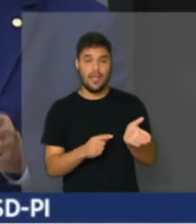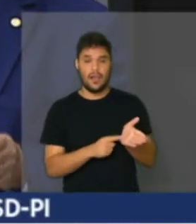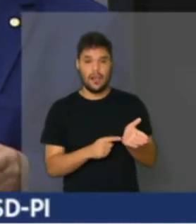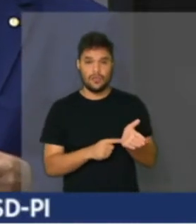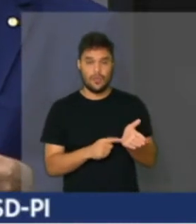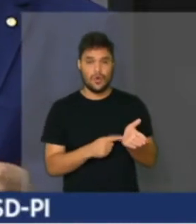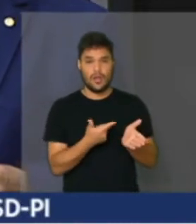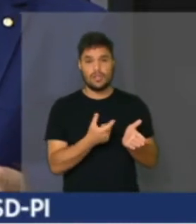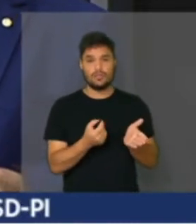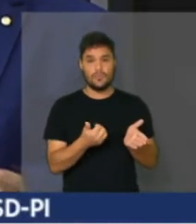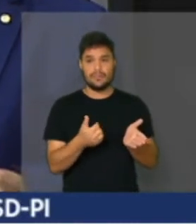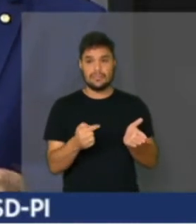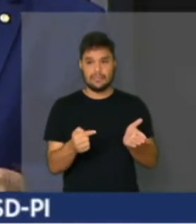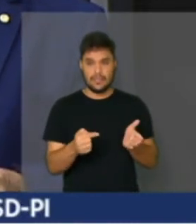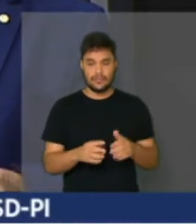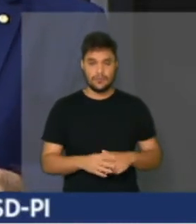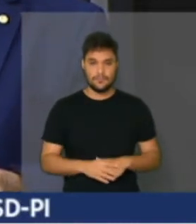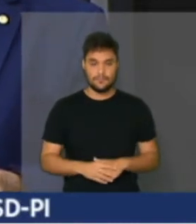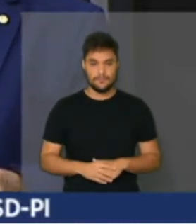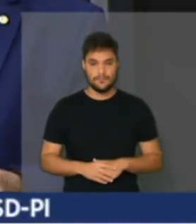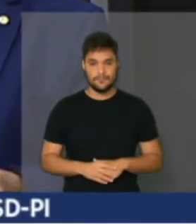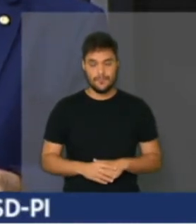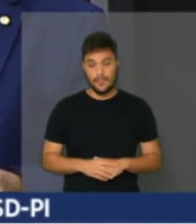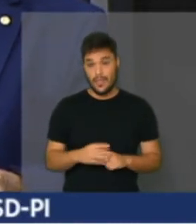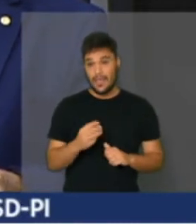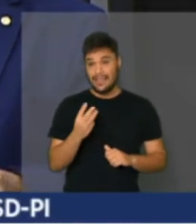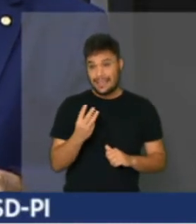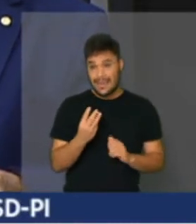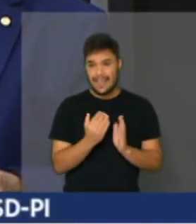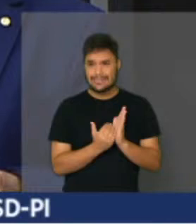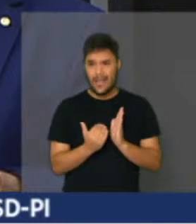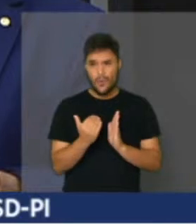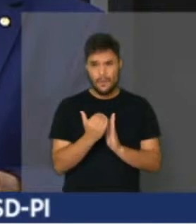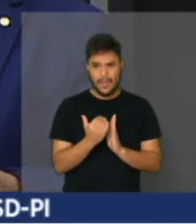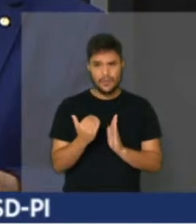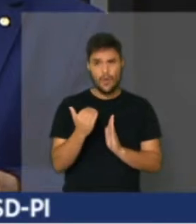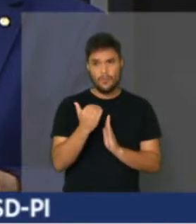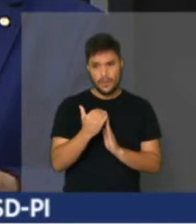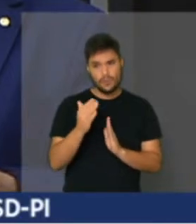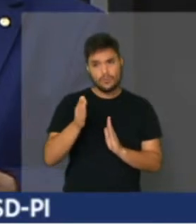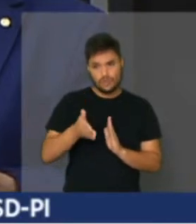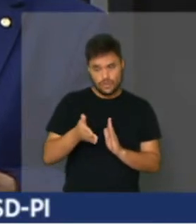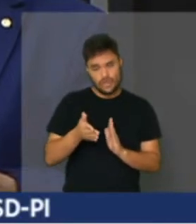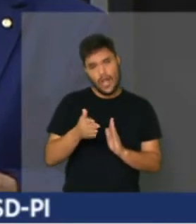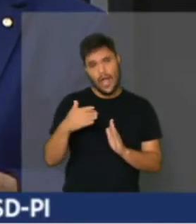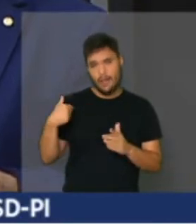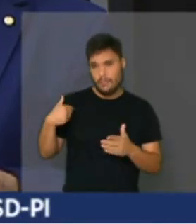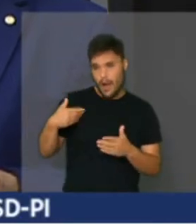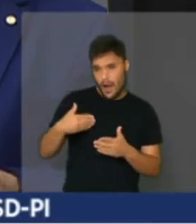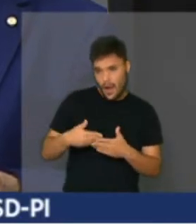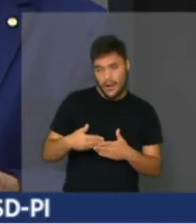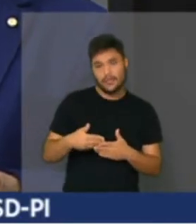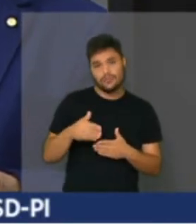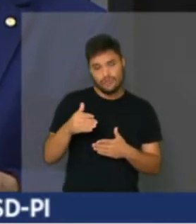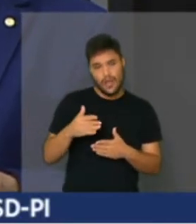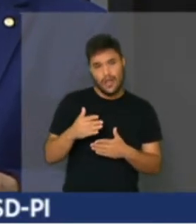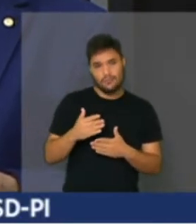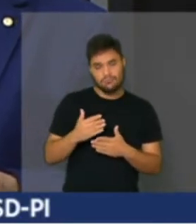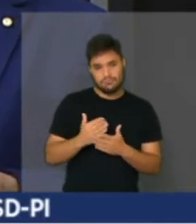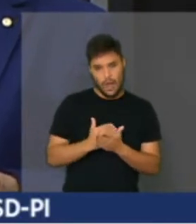RELATÓRIO DE 2017 OS TRÊS AUMENTOS JÁ COMENTADOS, DISTRIBUÍDOS AO LONGO DO ANO SE CONSTITUEM EM MEDIDA